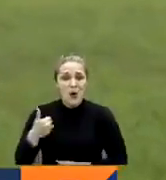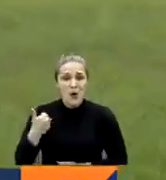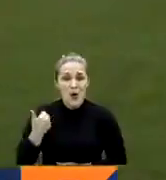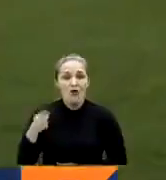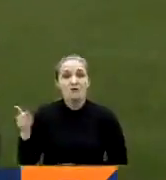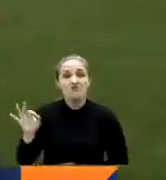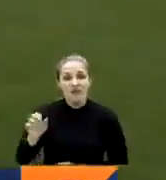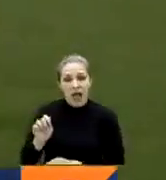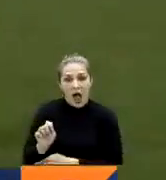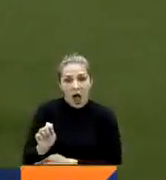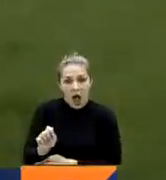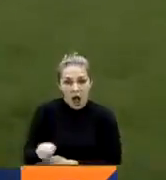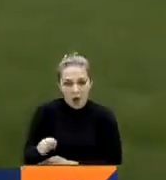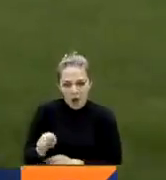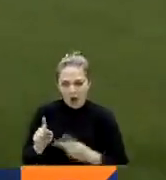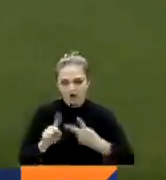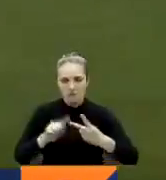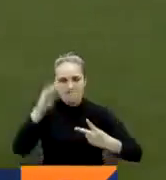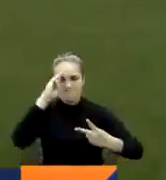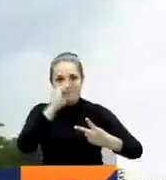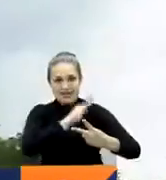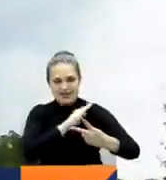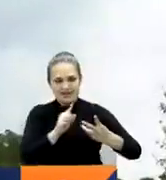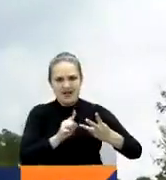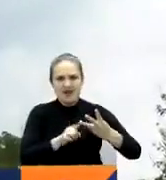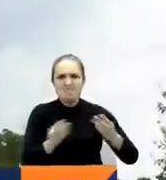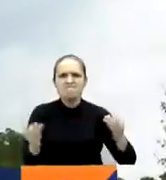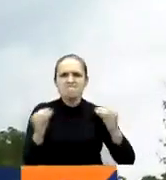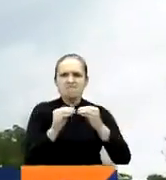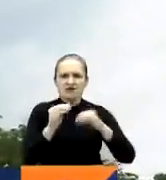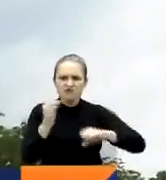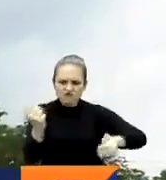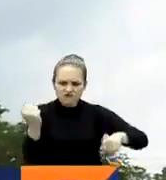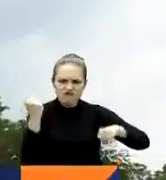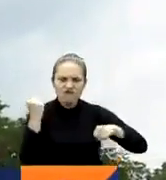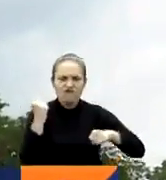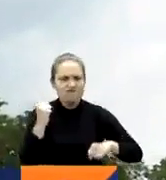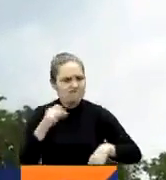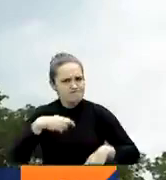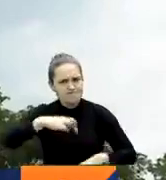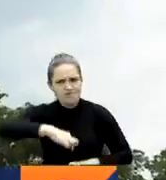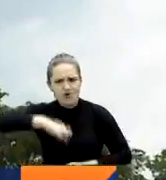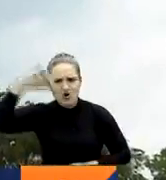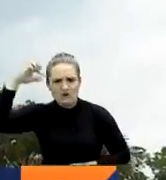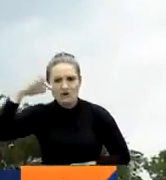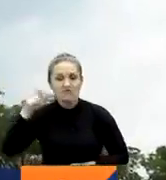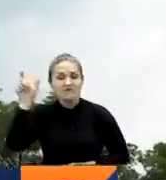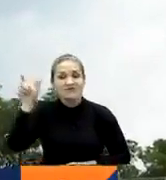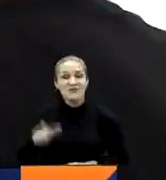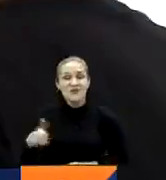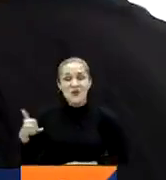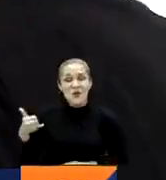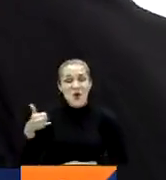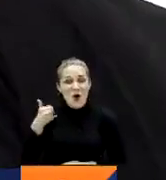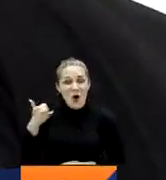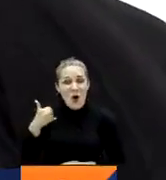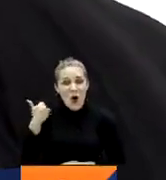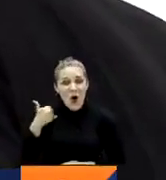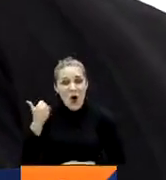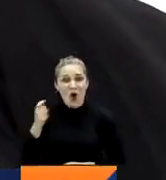TIENE 25 AñOS Y A SU